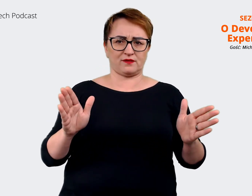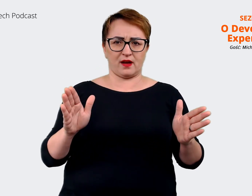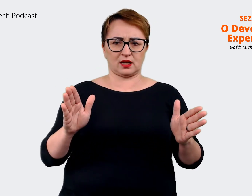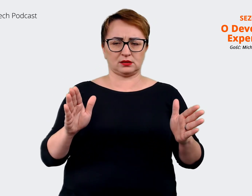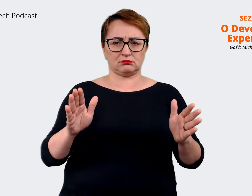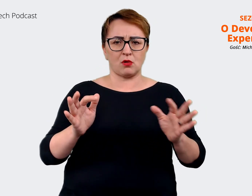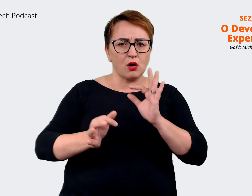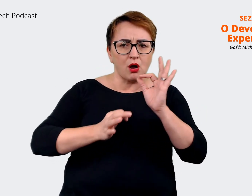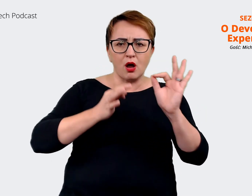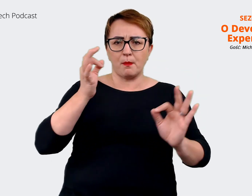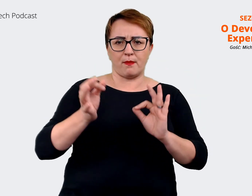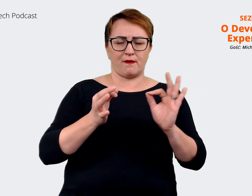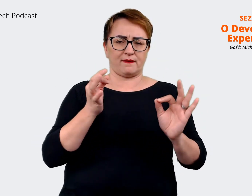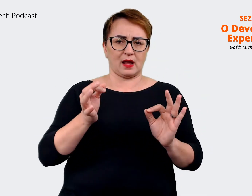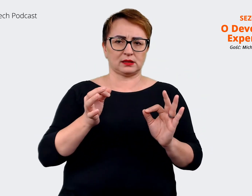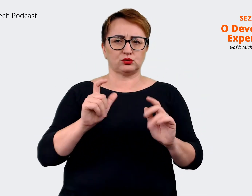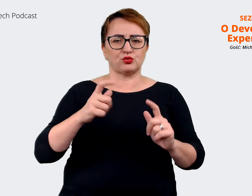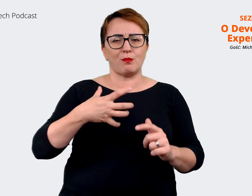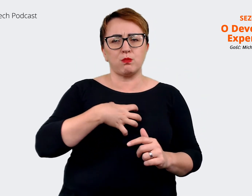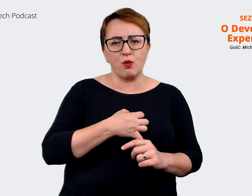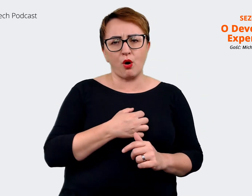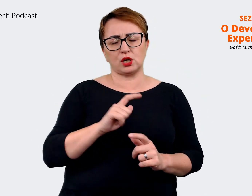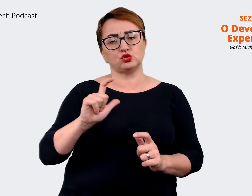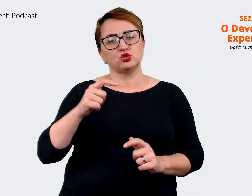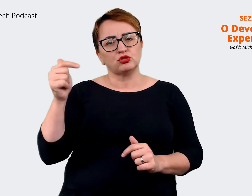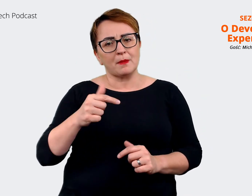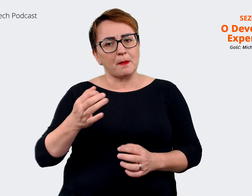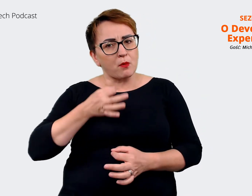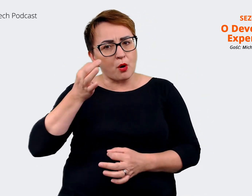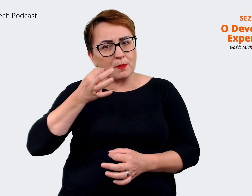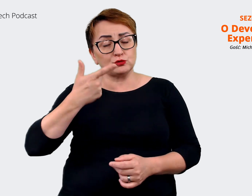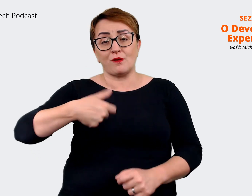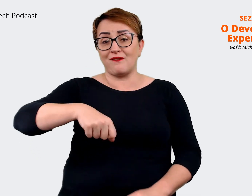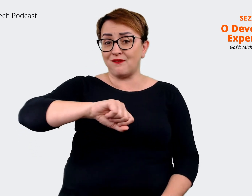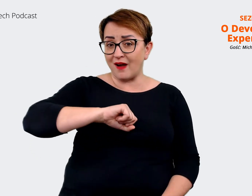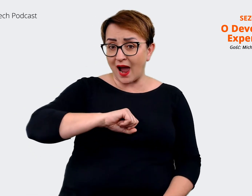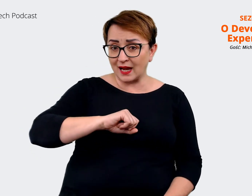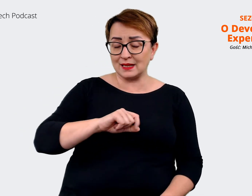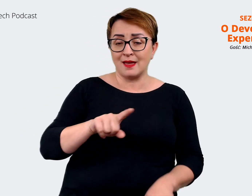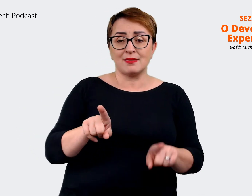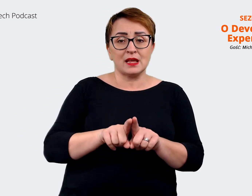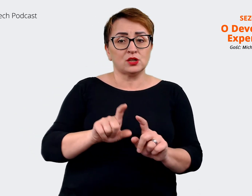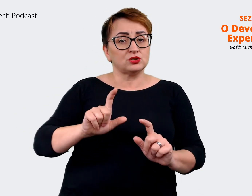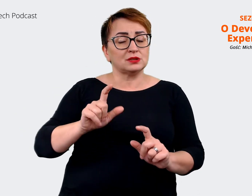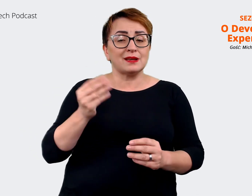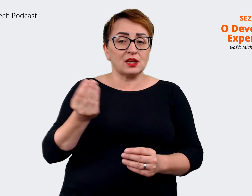właśnie boli, co poprawić, co jest fajne. I co więcej to nie jest tylko takie, że tak powiem,